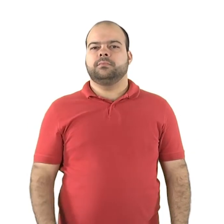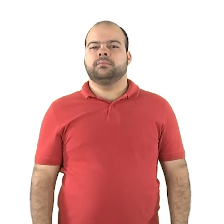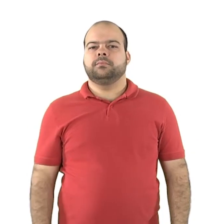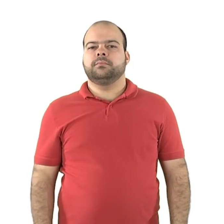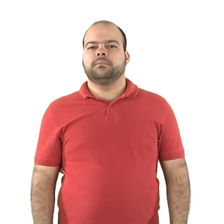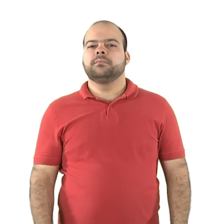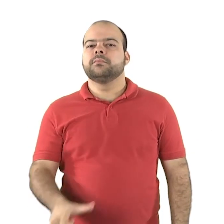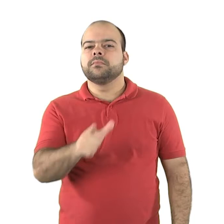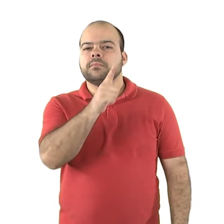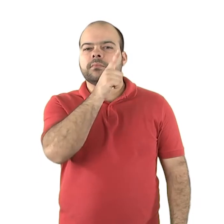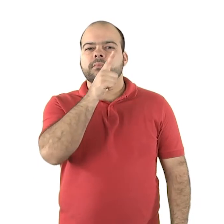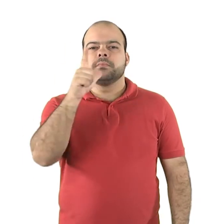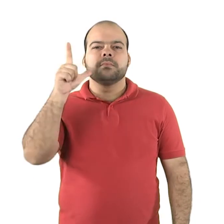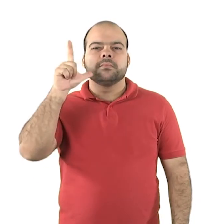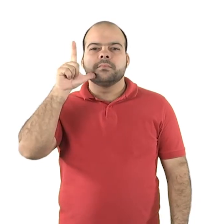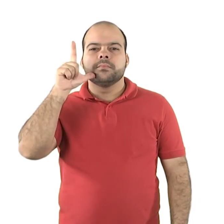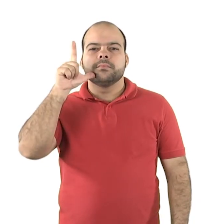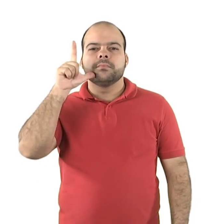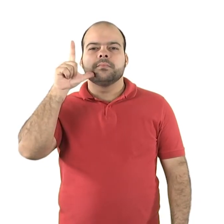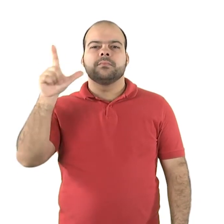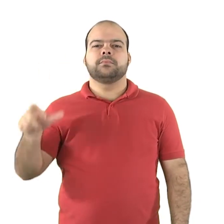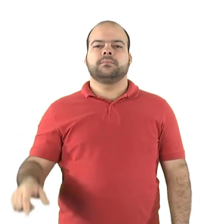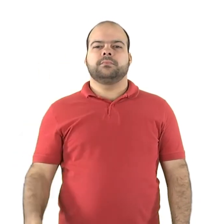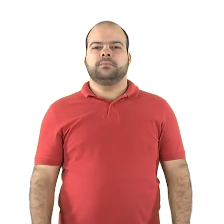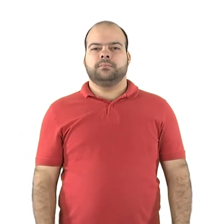Lanchonete